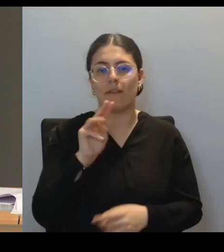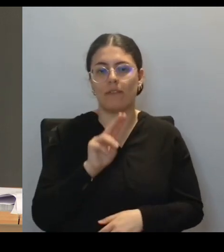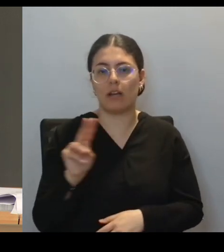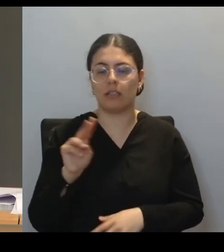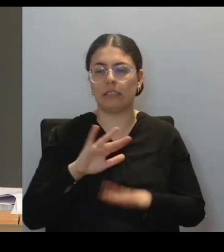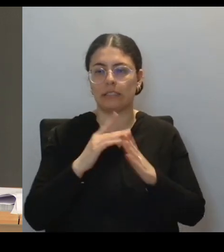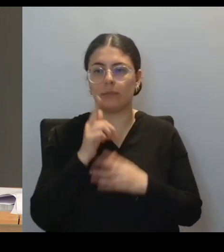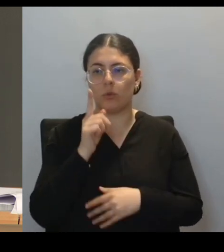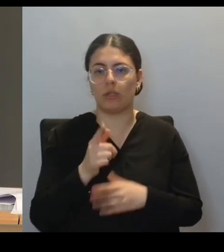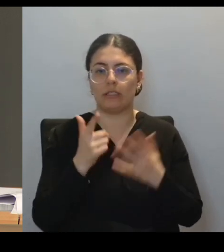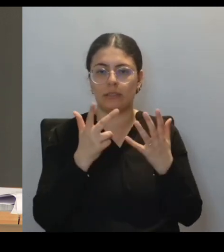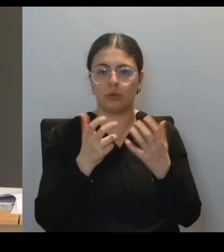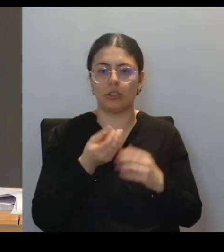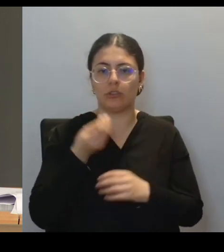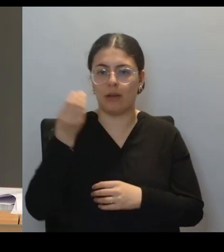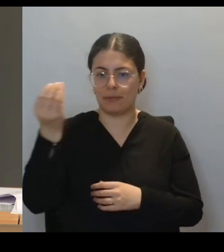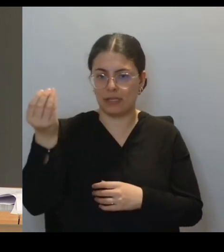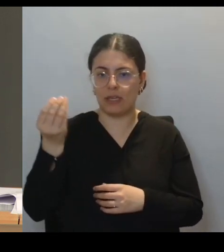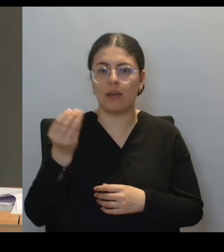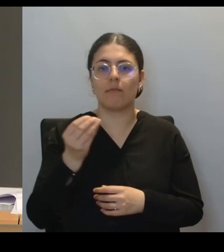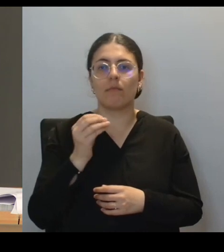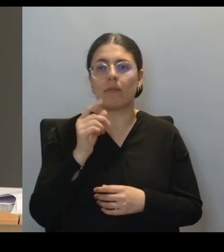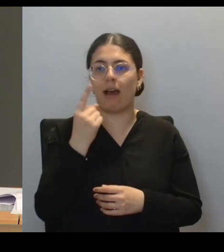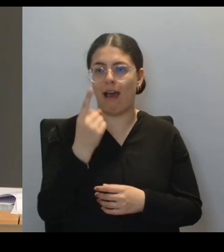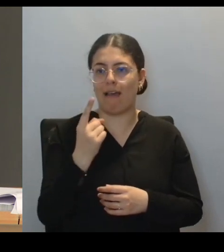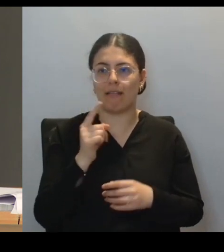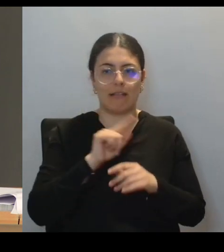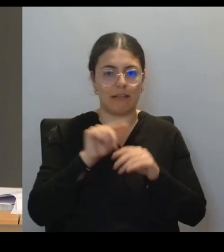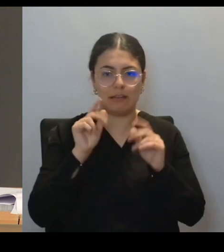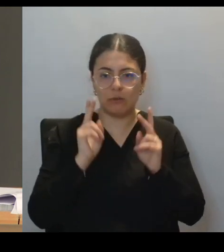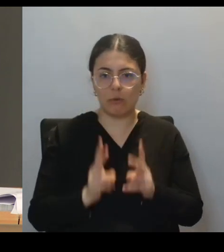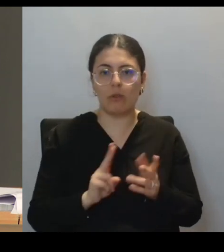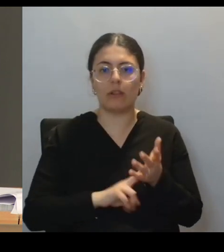Ja 17 Nein 116 Enthaltungen drei damit nicht gewählt und Herr